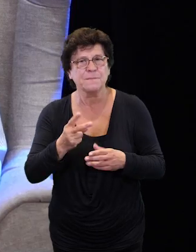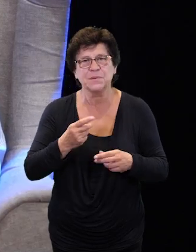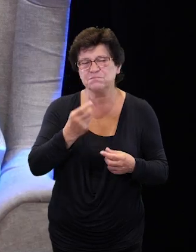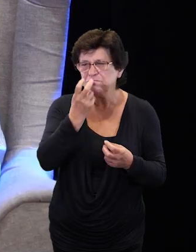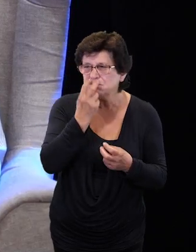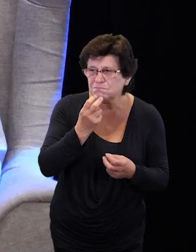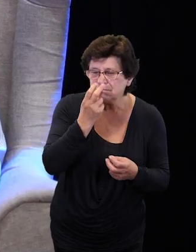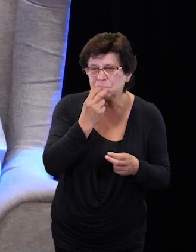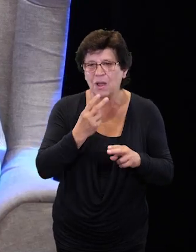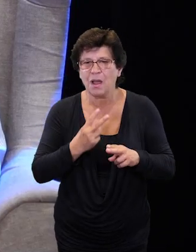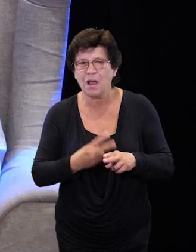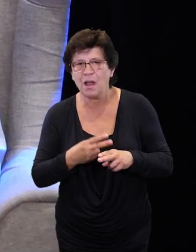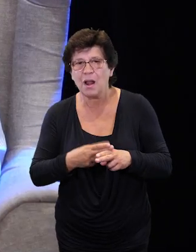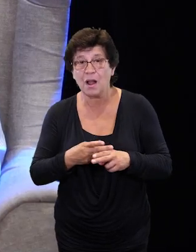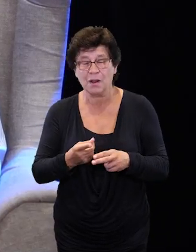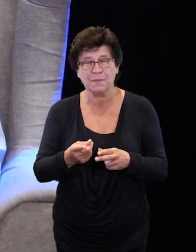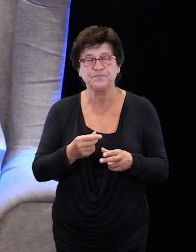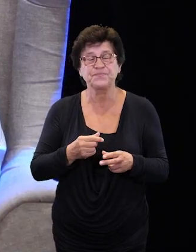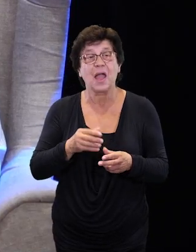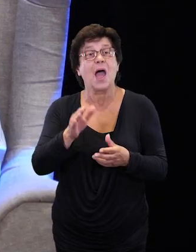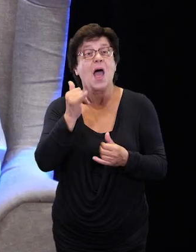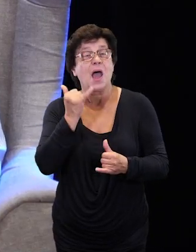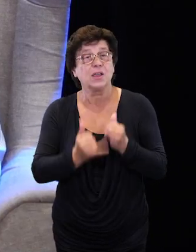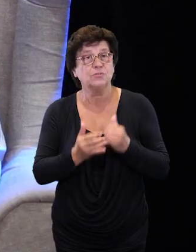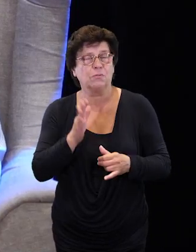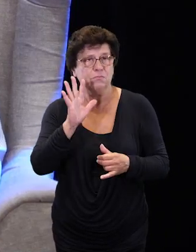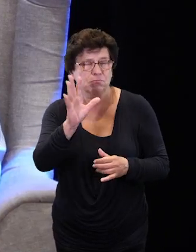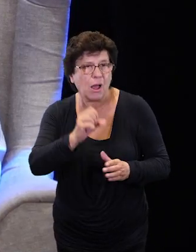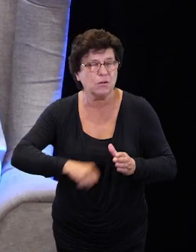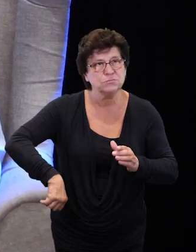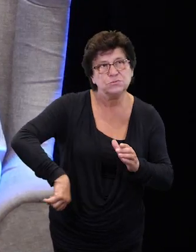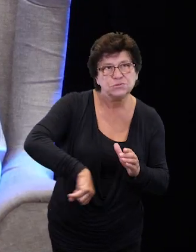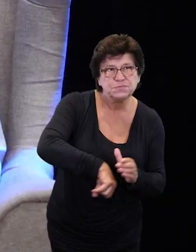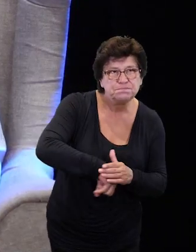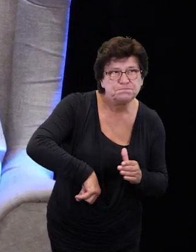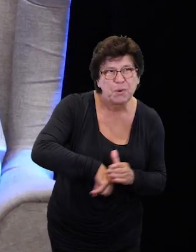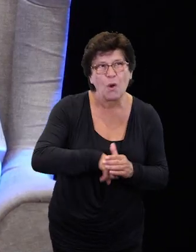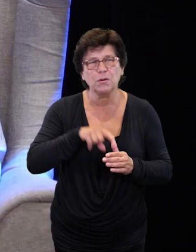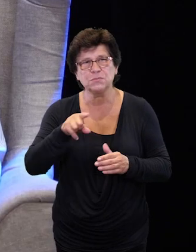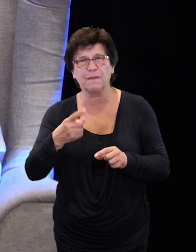to faktycznie tam wyszło, że ta witamina C mu się przyda bardziej, a ci, którzy nie uprawiają sportu, to mniej